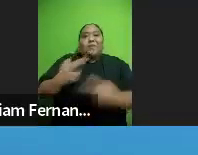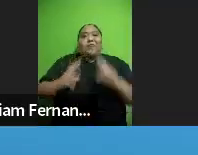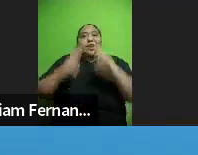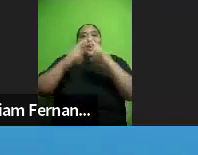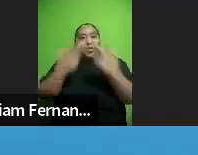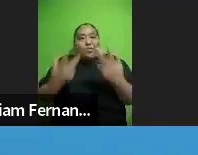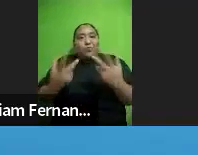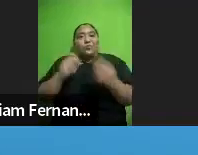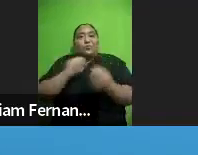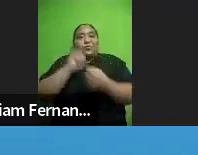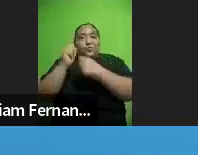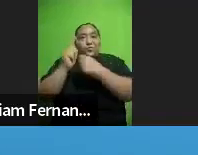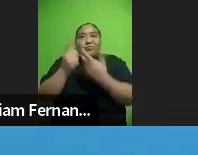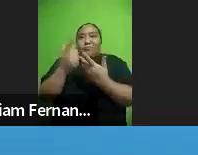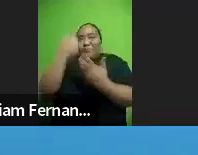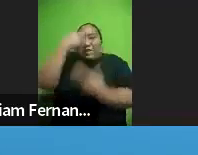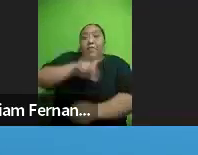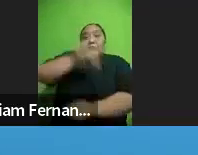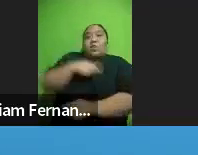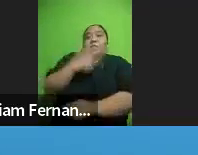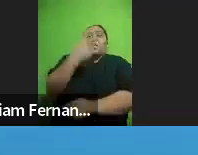sordas En 2